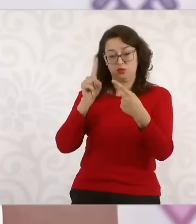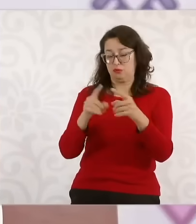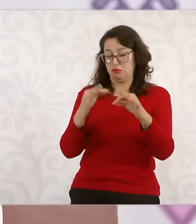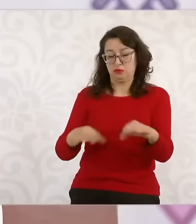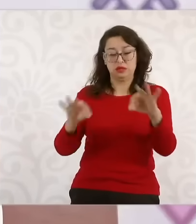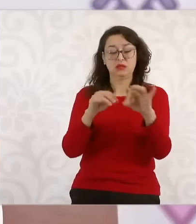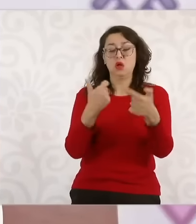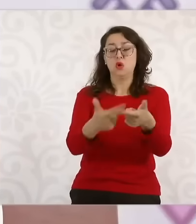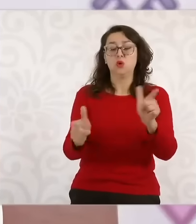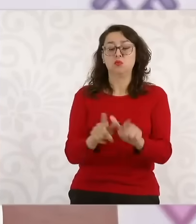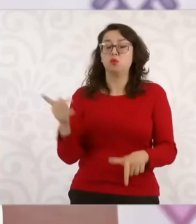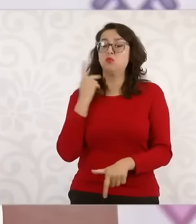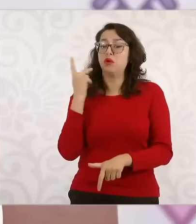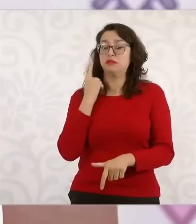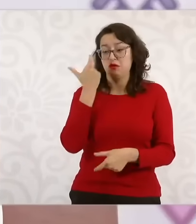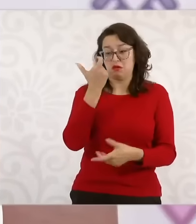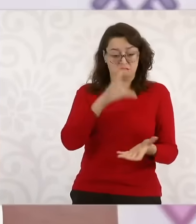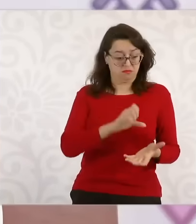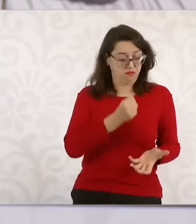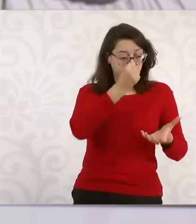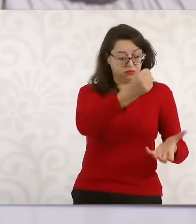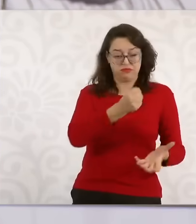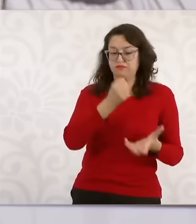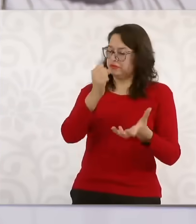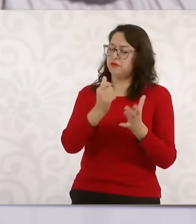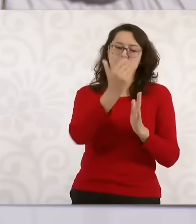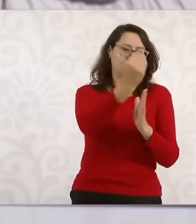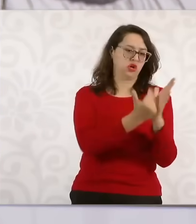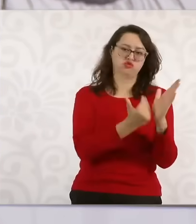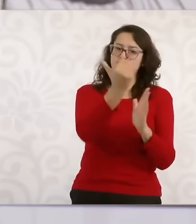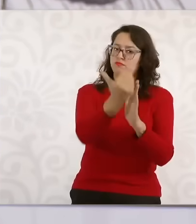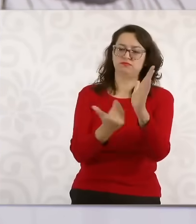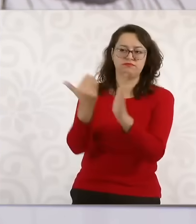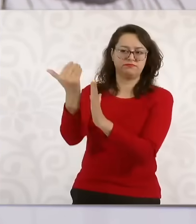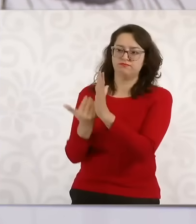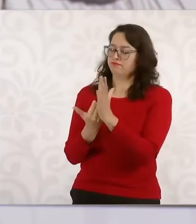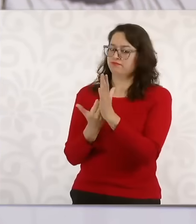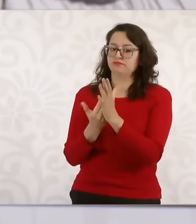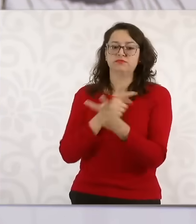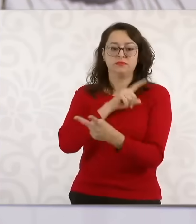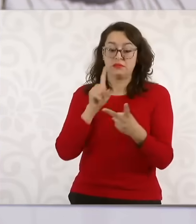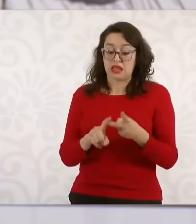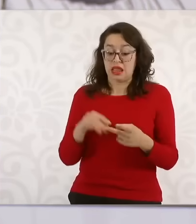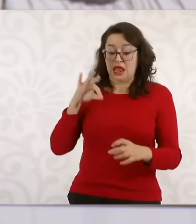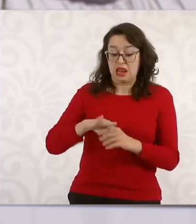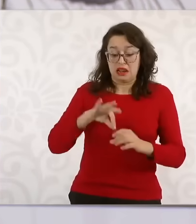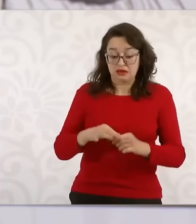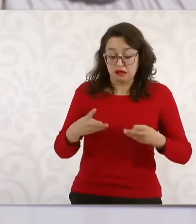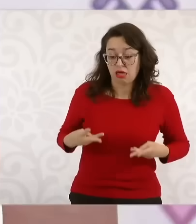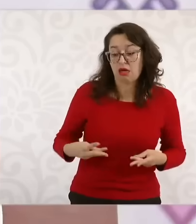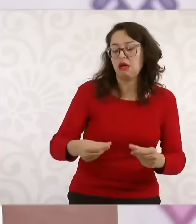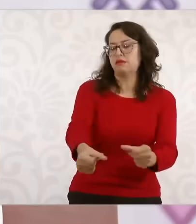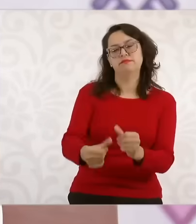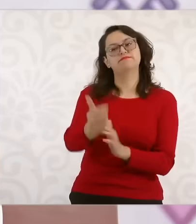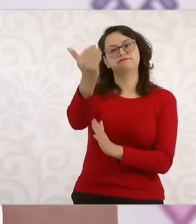de eh de presupuesto para los partidos políticos y para las elecciones. Eso es eh inclusive se hizo